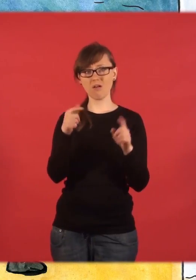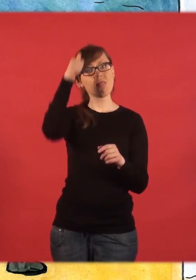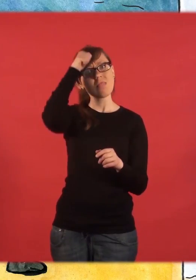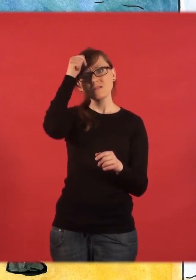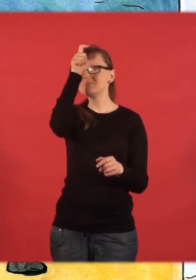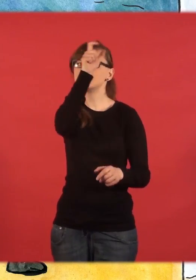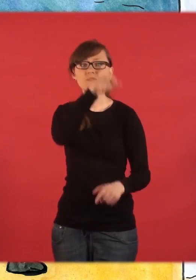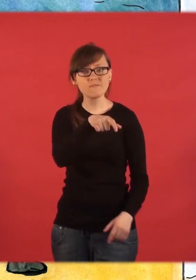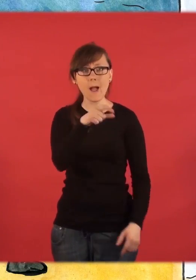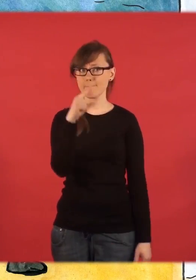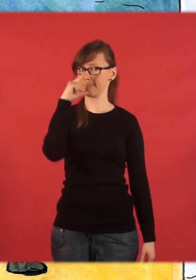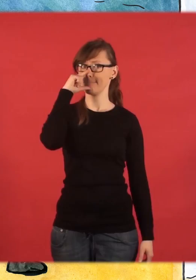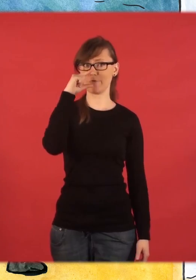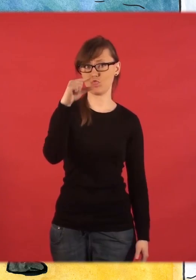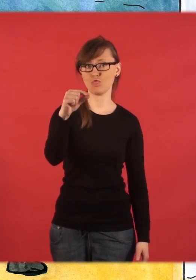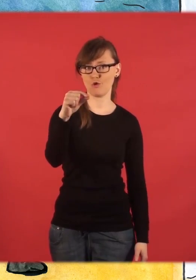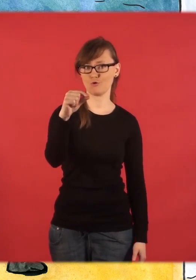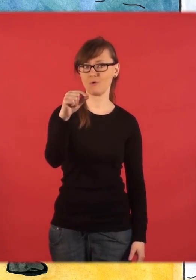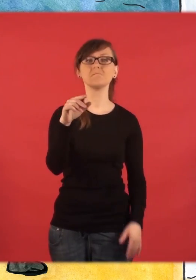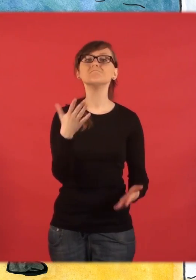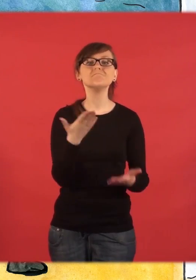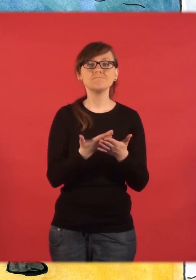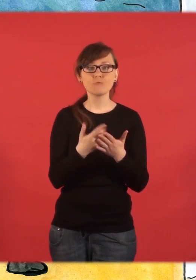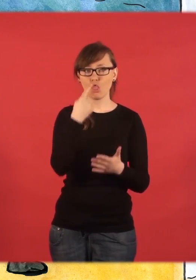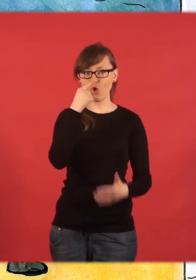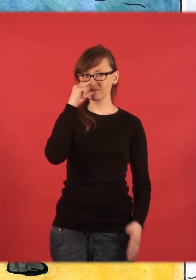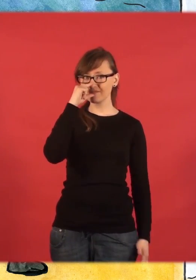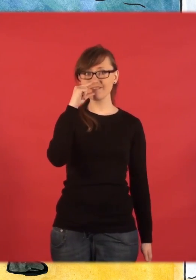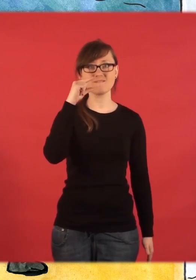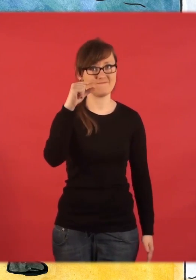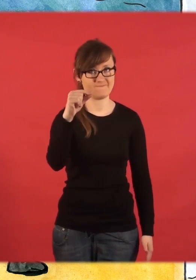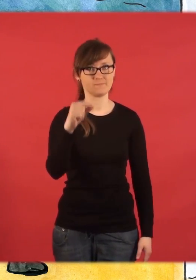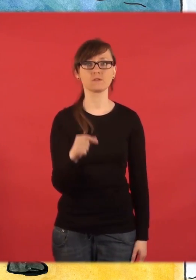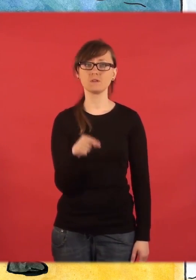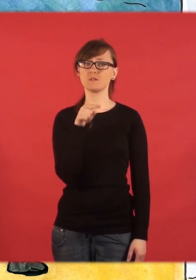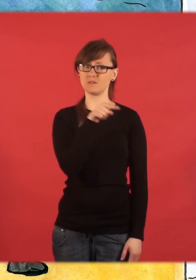Nazwał go Pinokio.